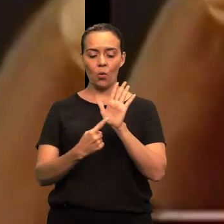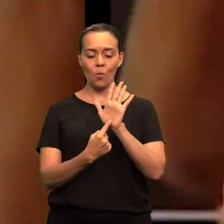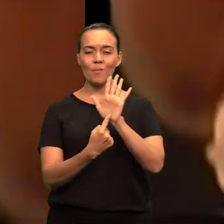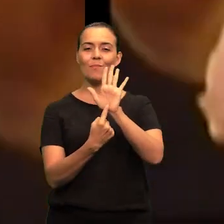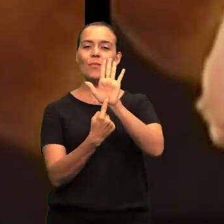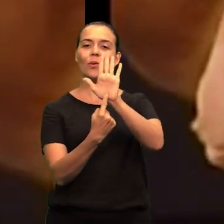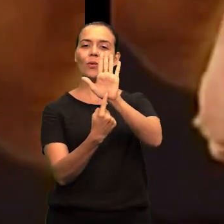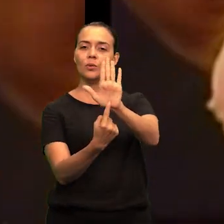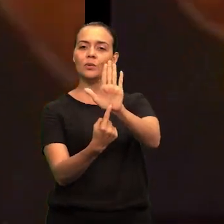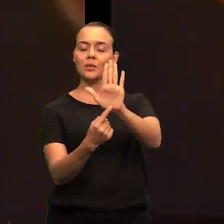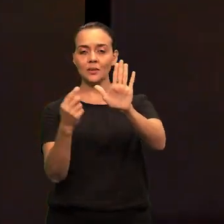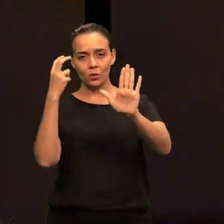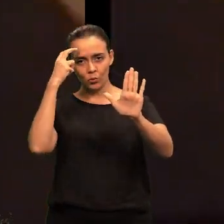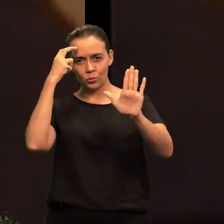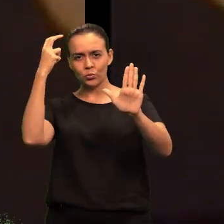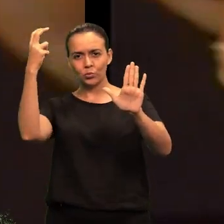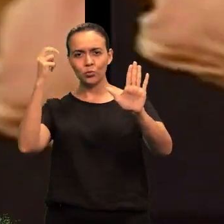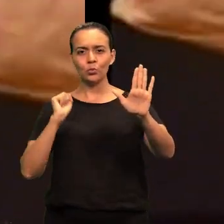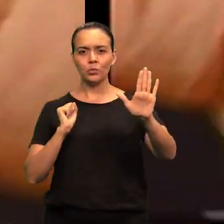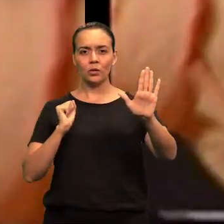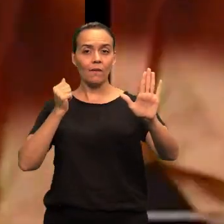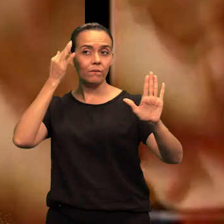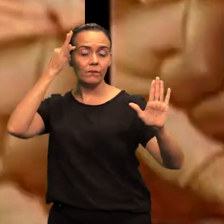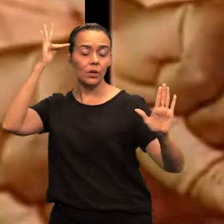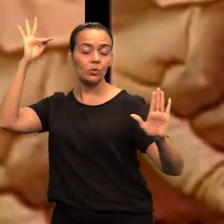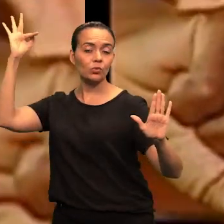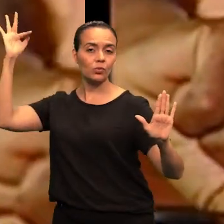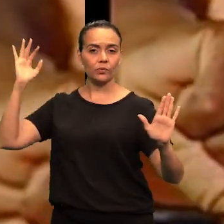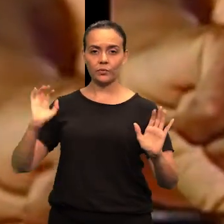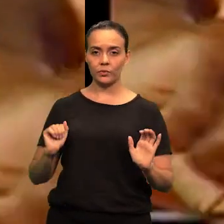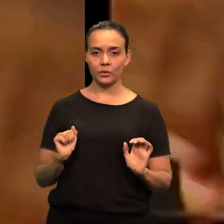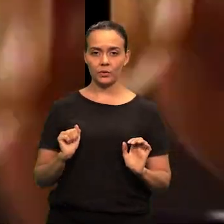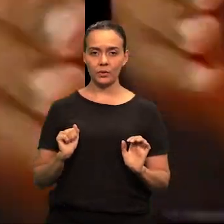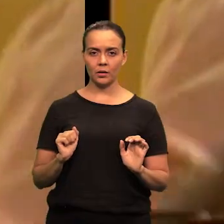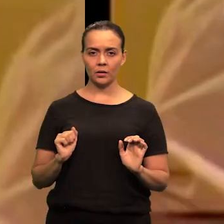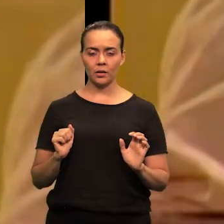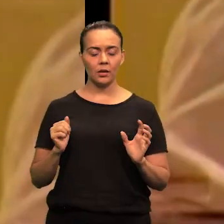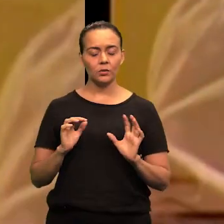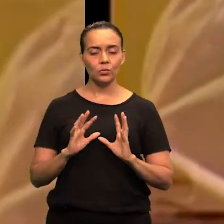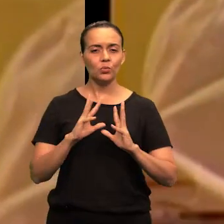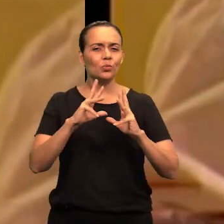como belas artes, como alta filosofia, como grande arte